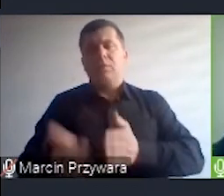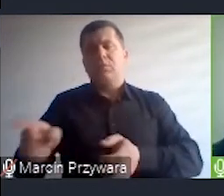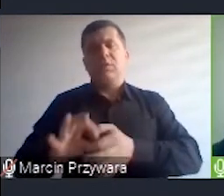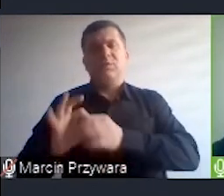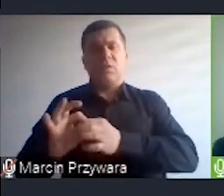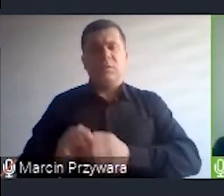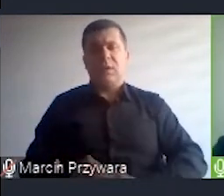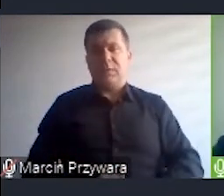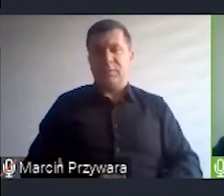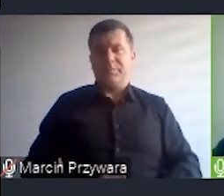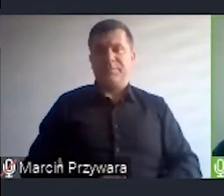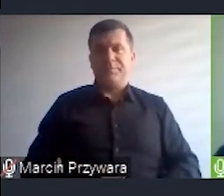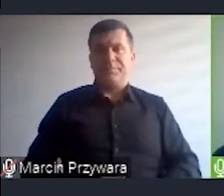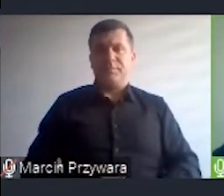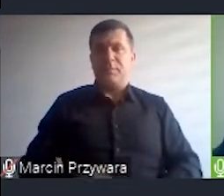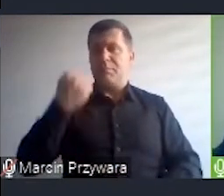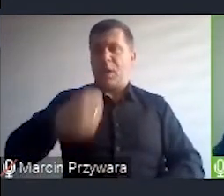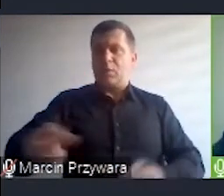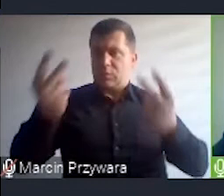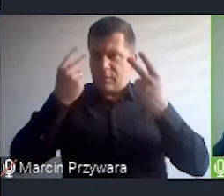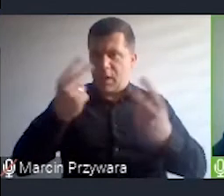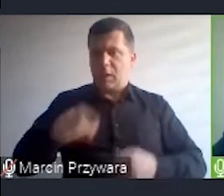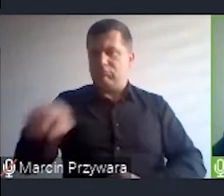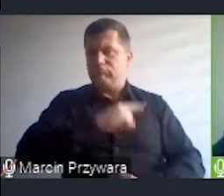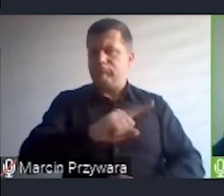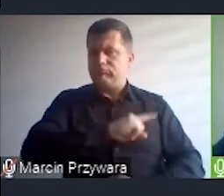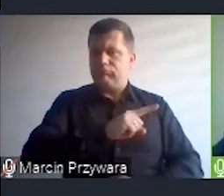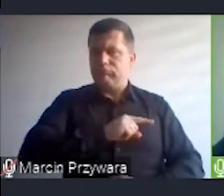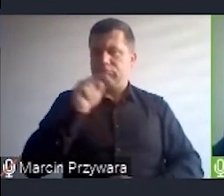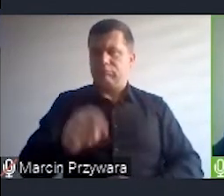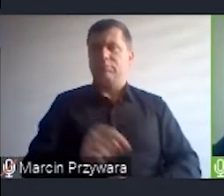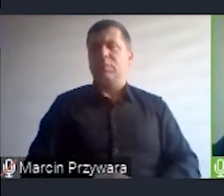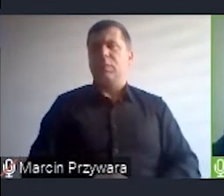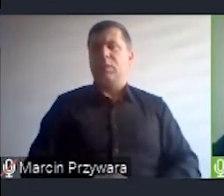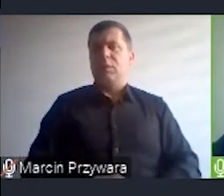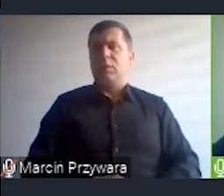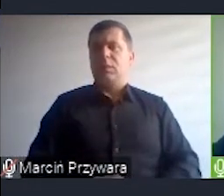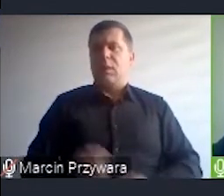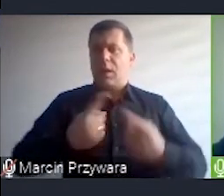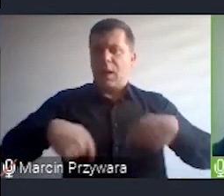I bardzo ważną Państwa czujność na tym etapie realizacji projektu,